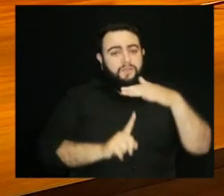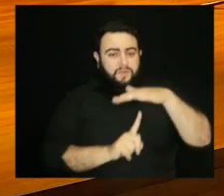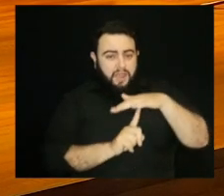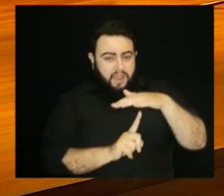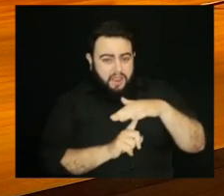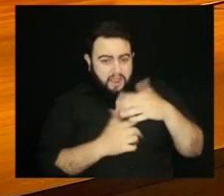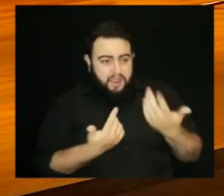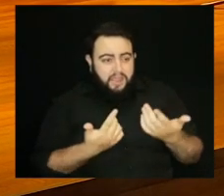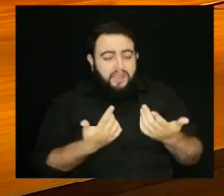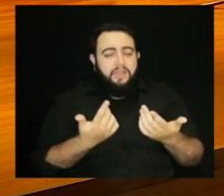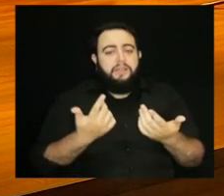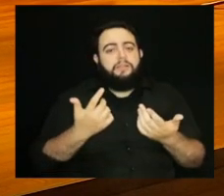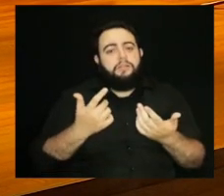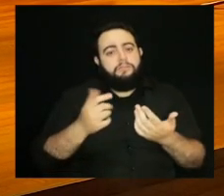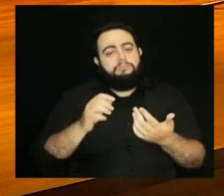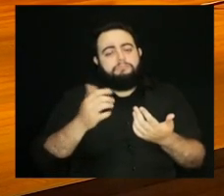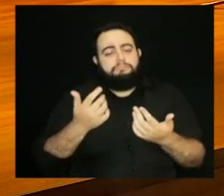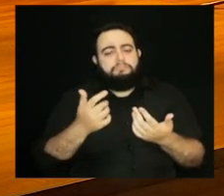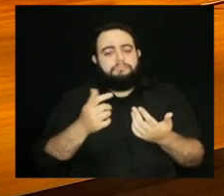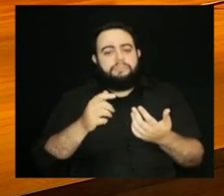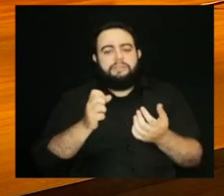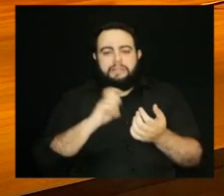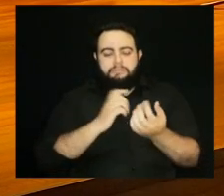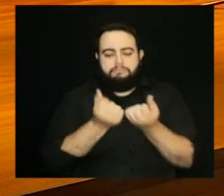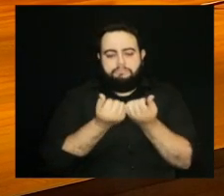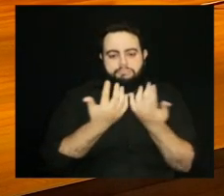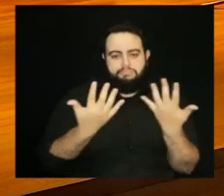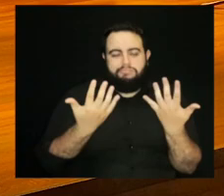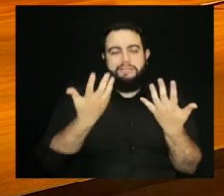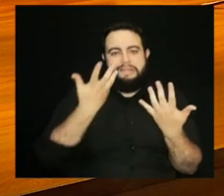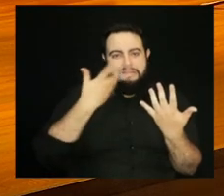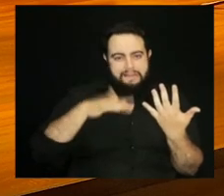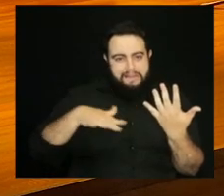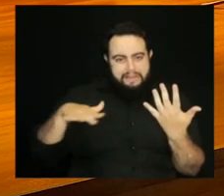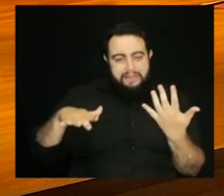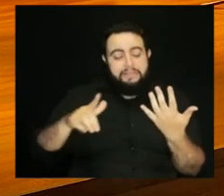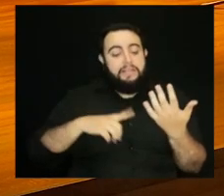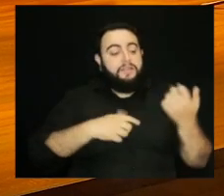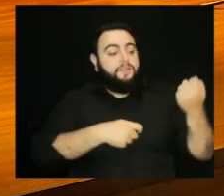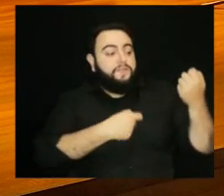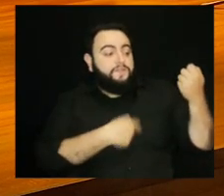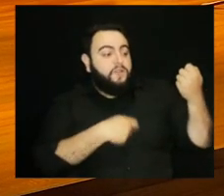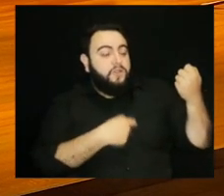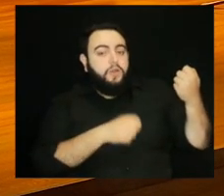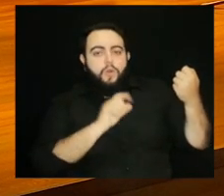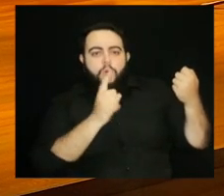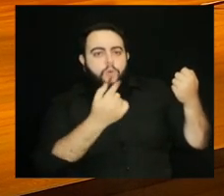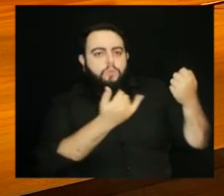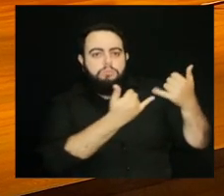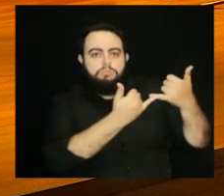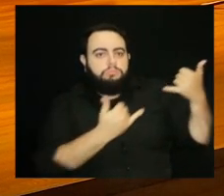os coros de crianças, eles tocam com um violão com um acorde só, fica tocando sempre a